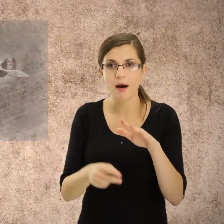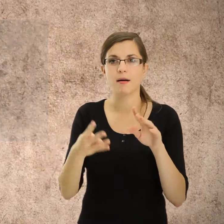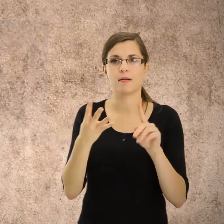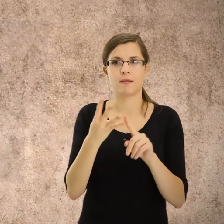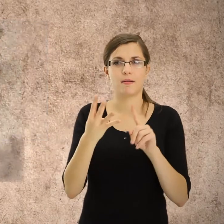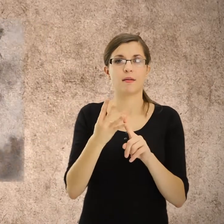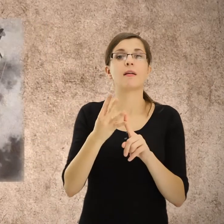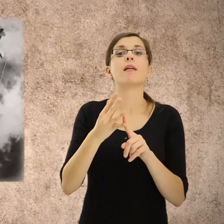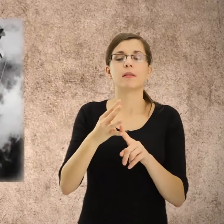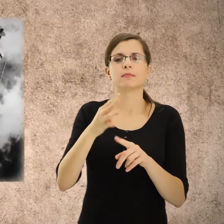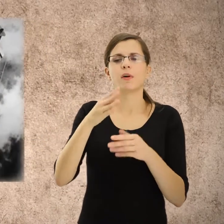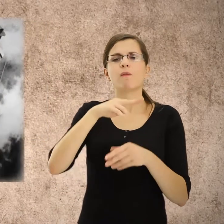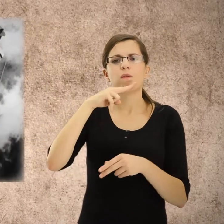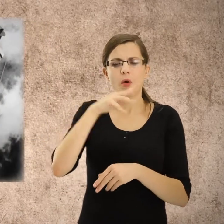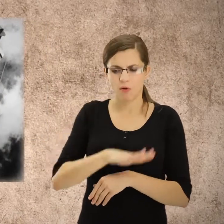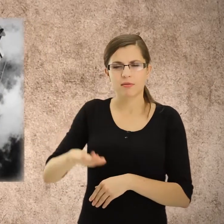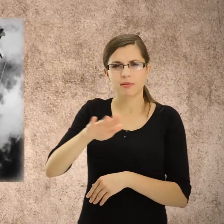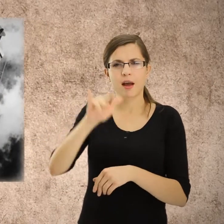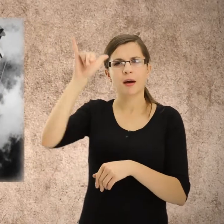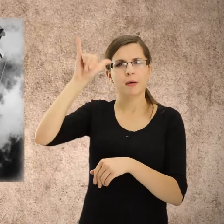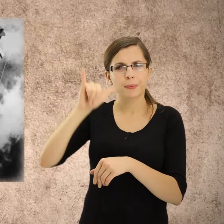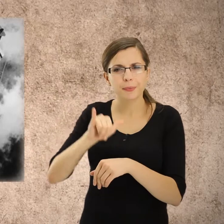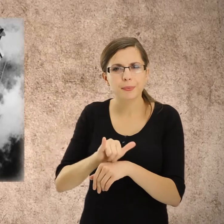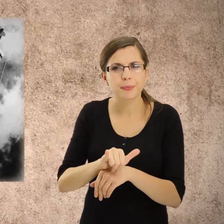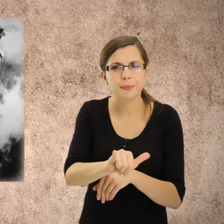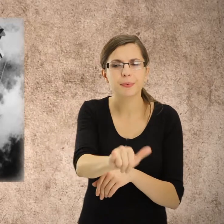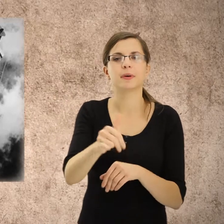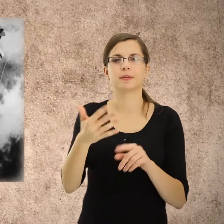samoloty, które mogły lądować na wodzie,